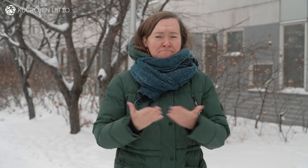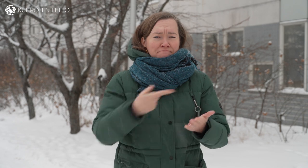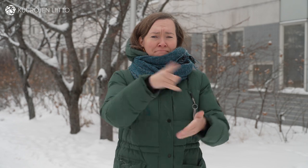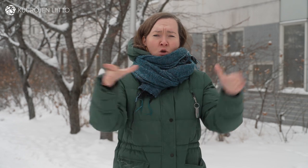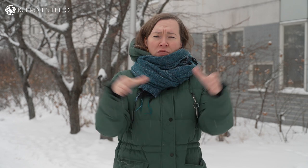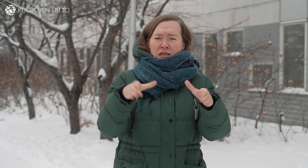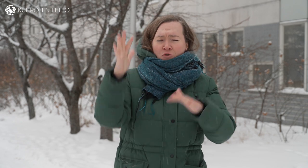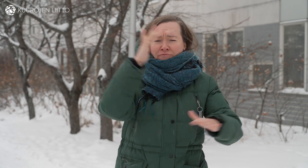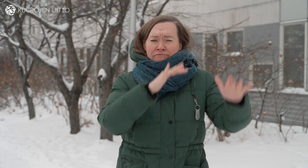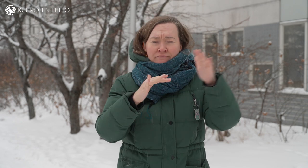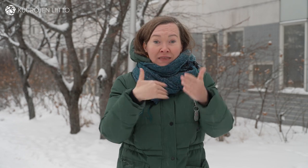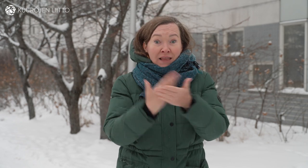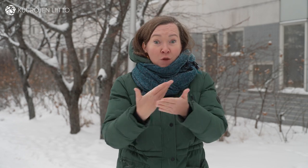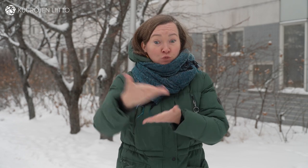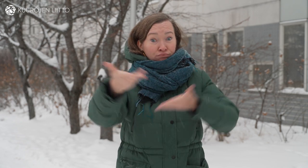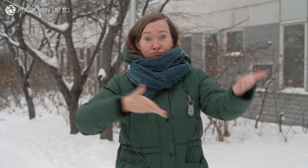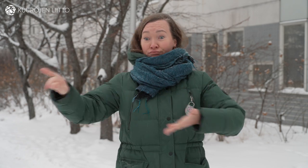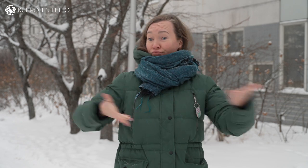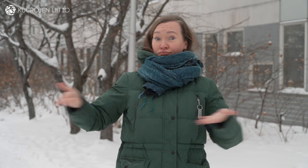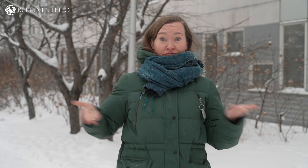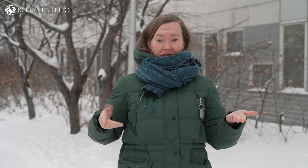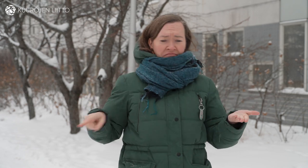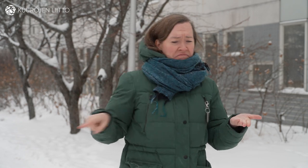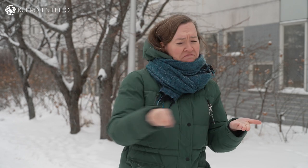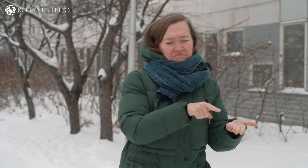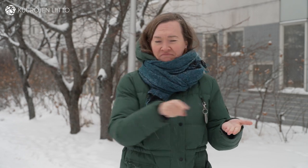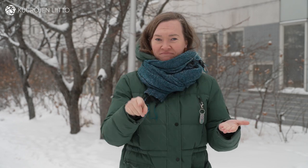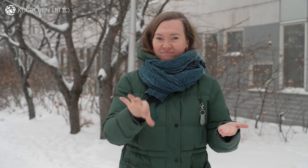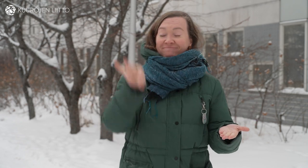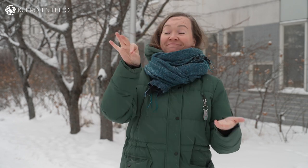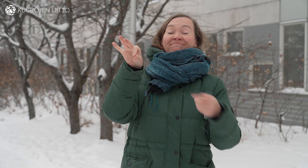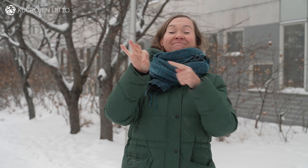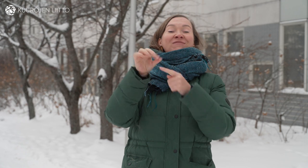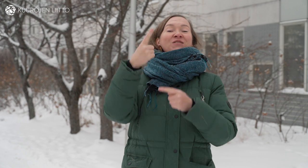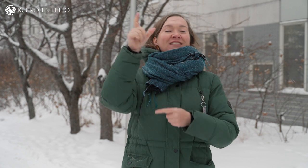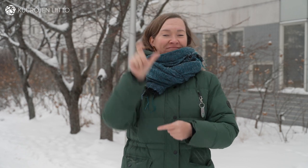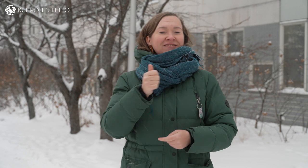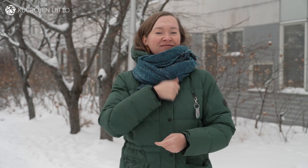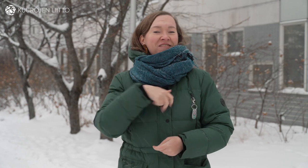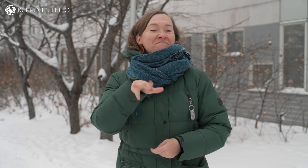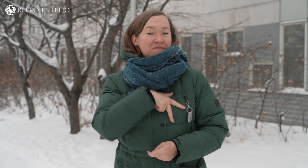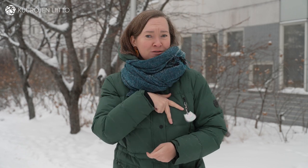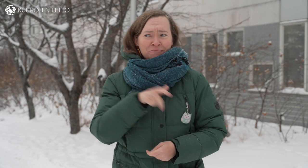Yhteisön lähettämien ehdotusten joukosta valittiin -